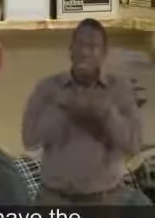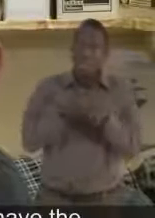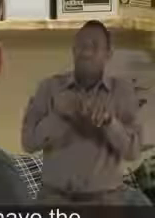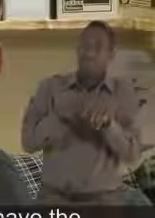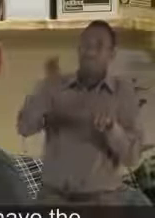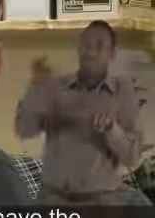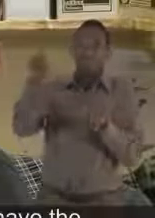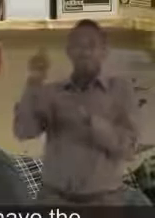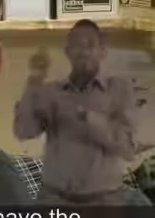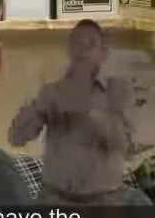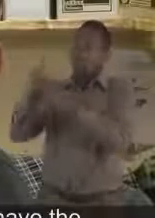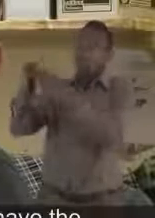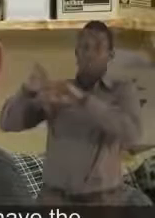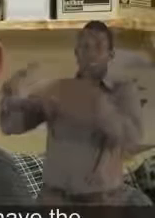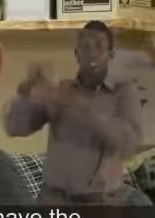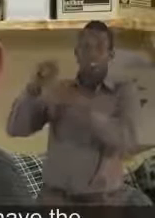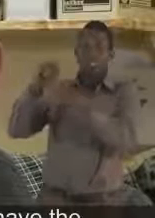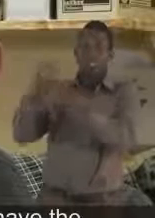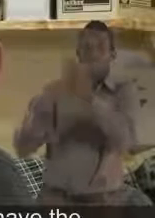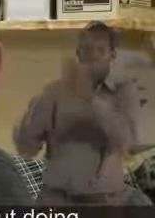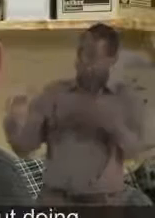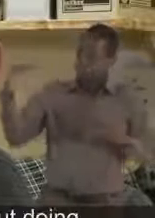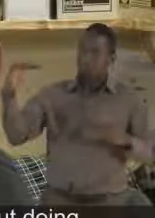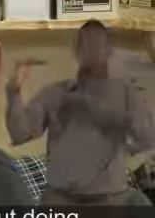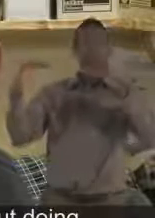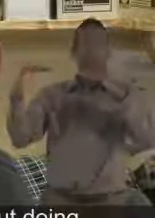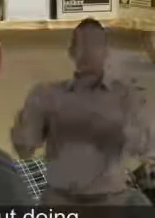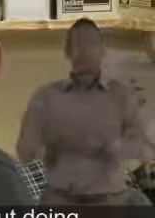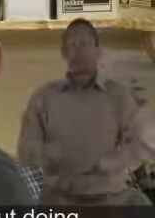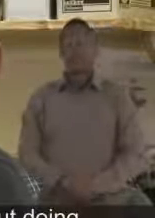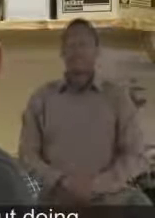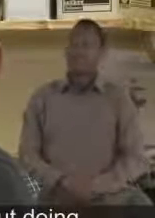عن طريق توفير له الدعم المناسب الاستقلالية لا تعني القيام بكل شيء بنفسك